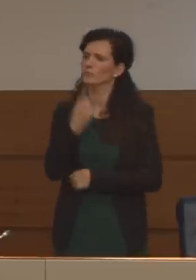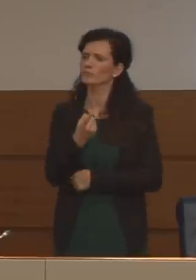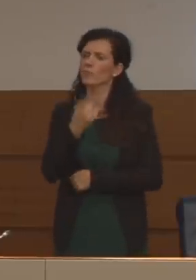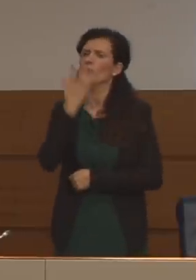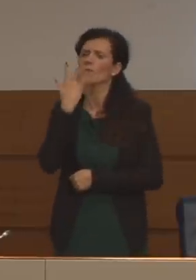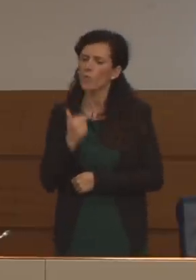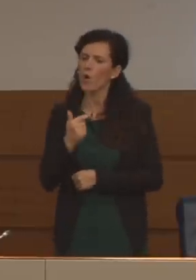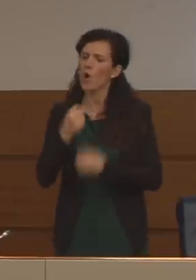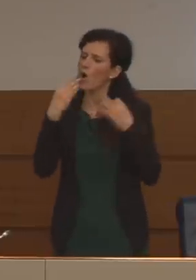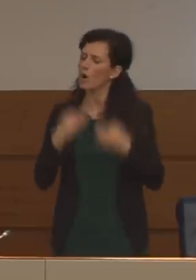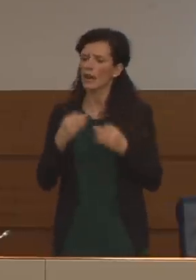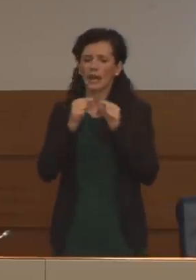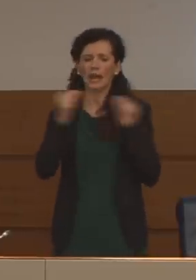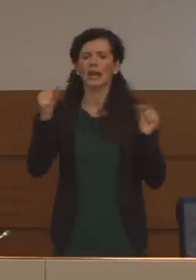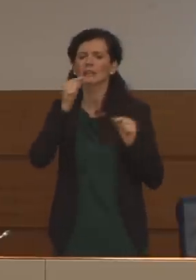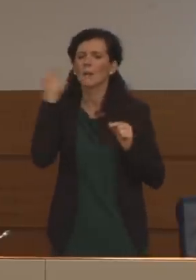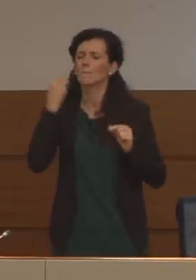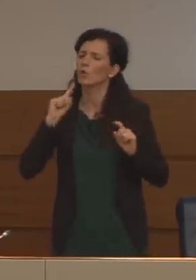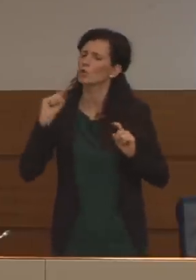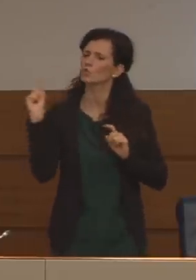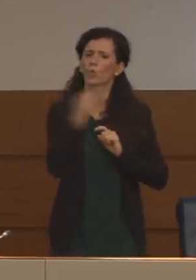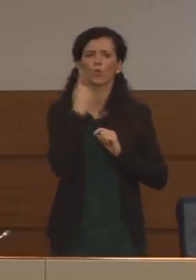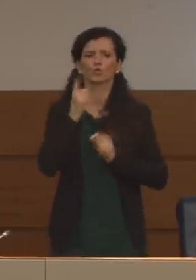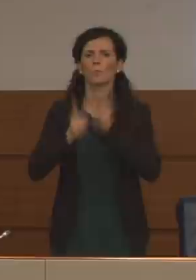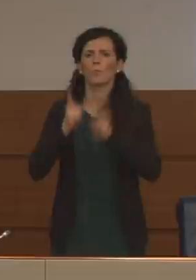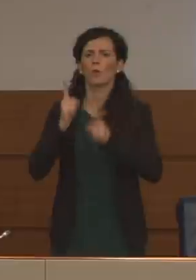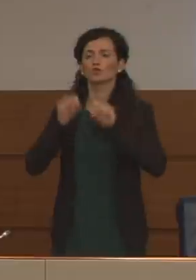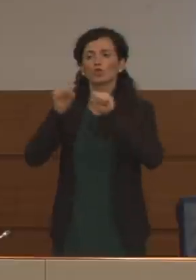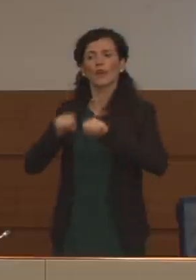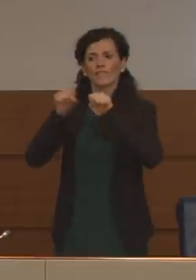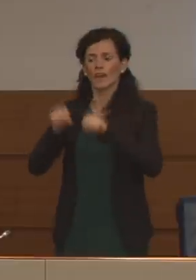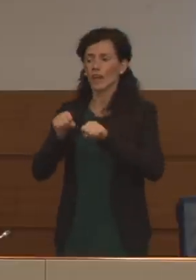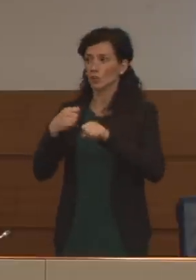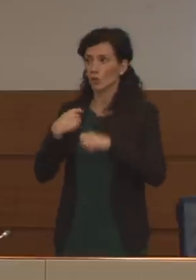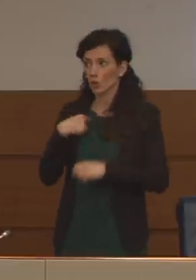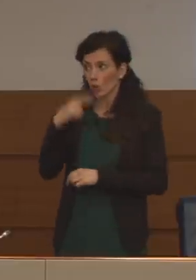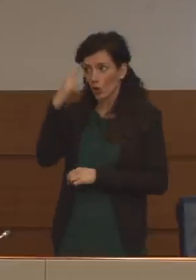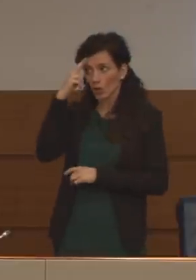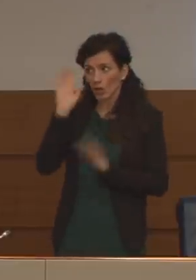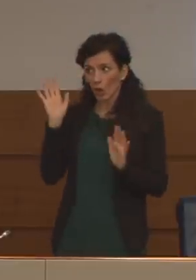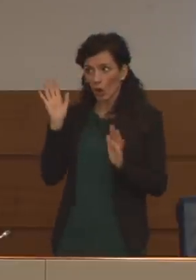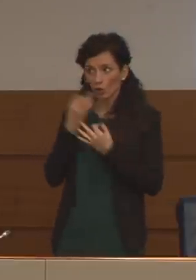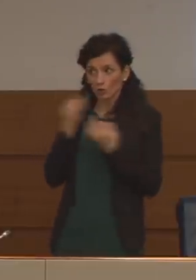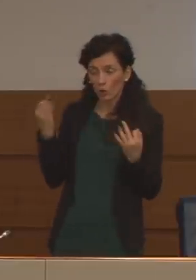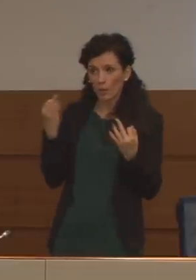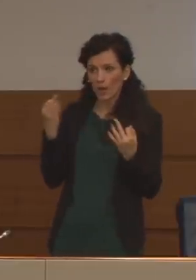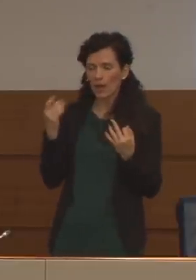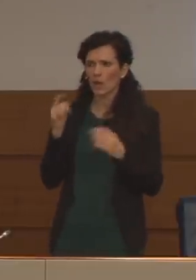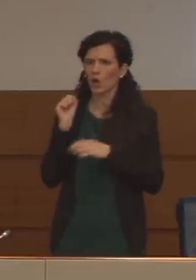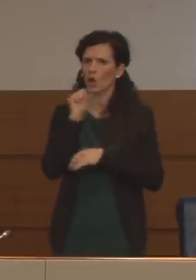di massa a tutta la popolazione, questa se non ricordo male è un'indicazione che va contro quello che dice l'OMS e quello che avete detto voi